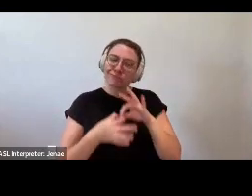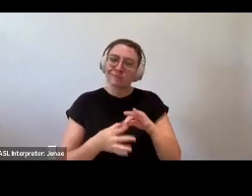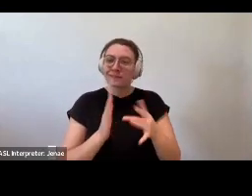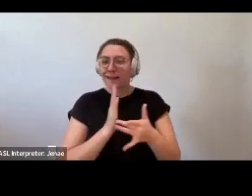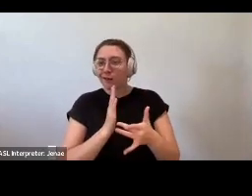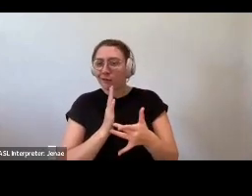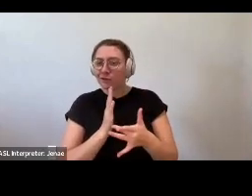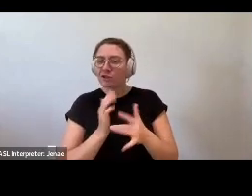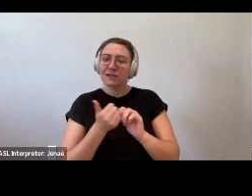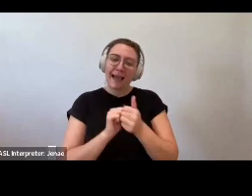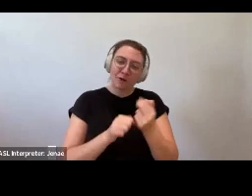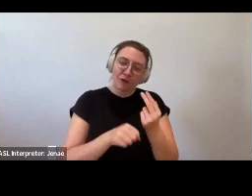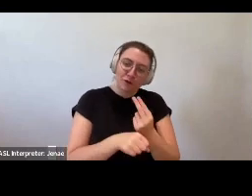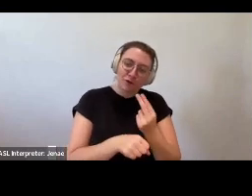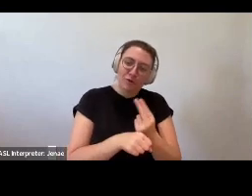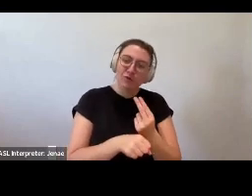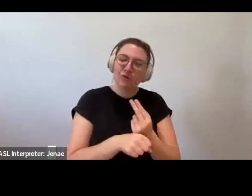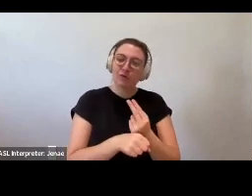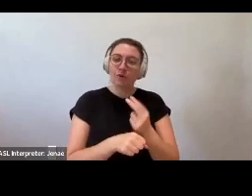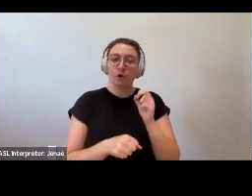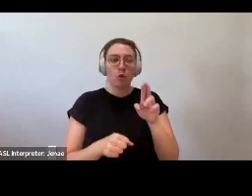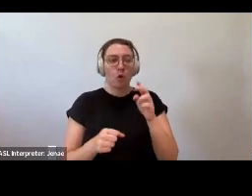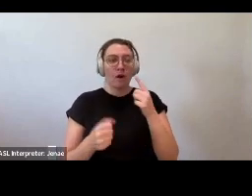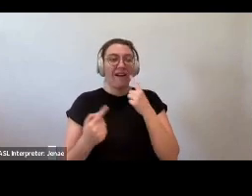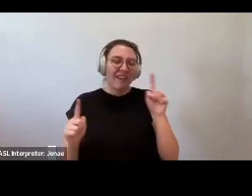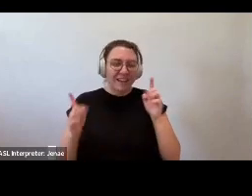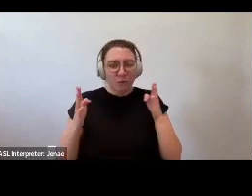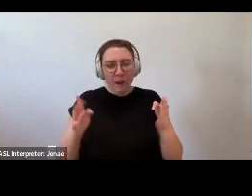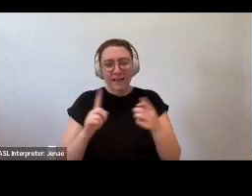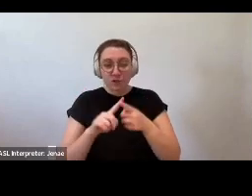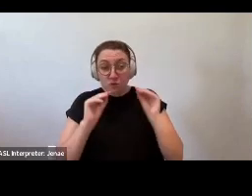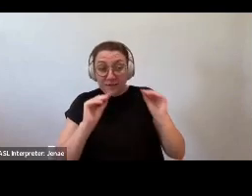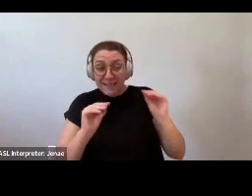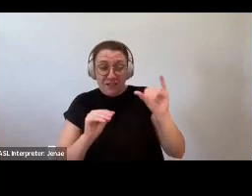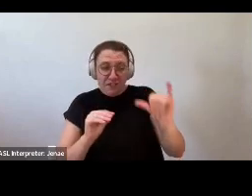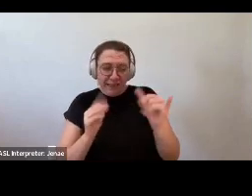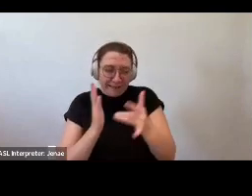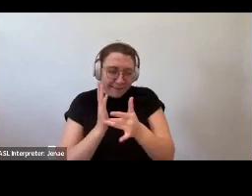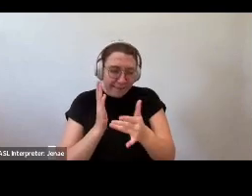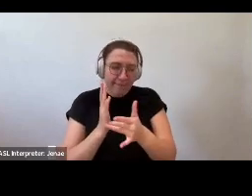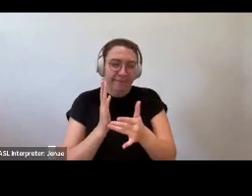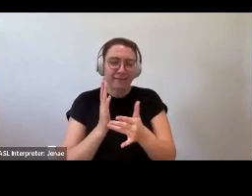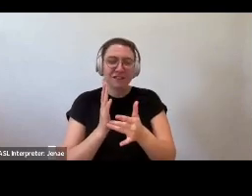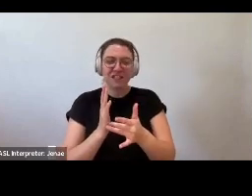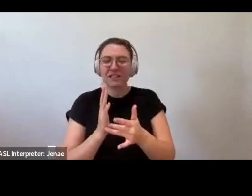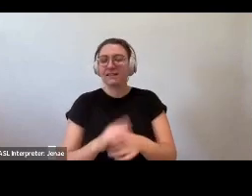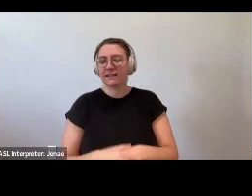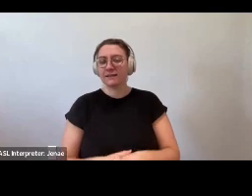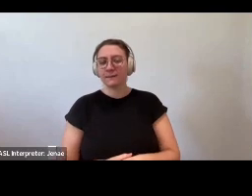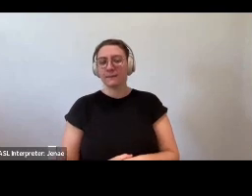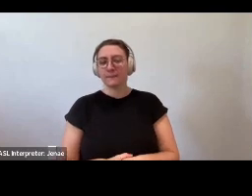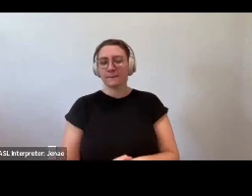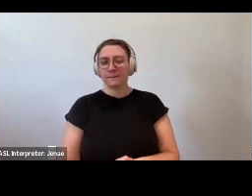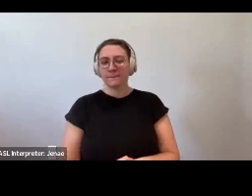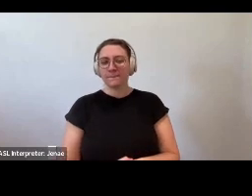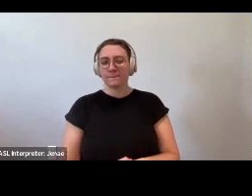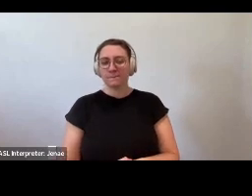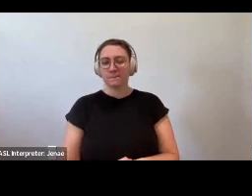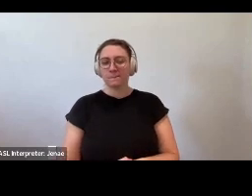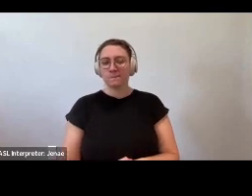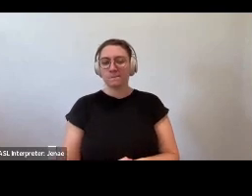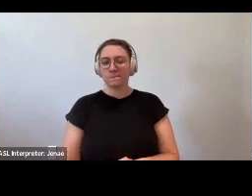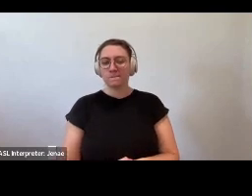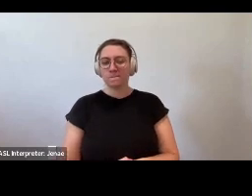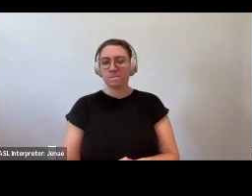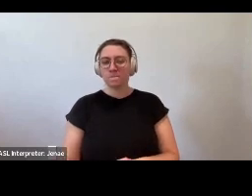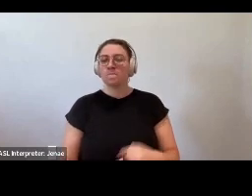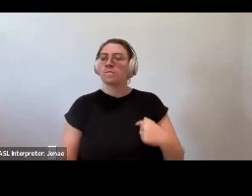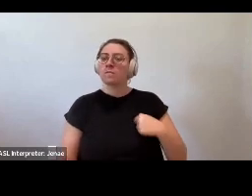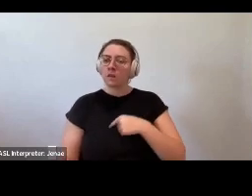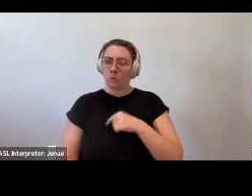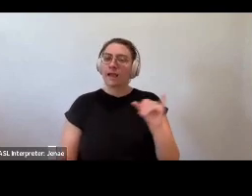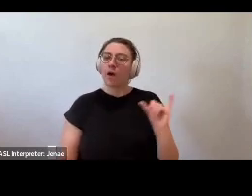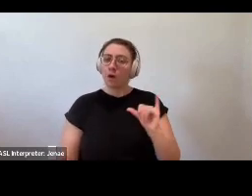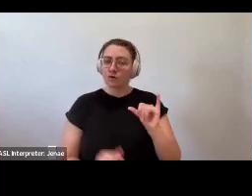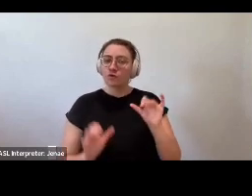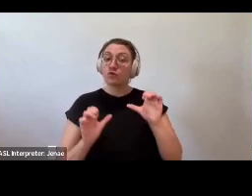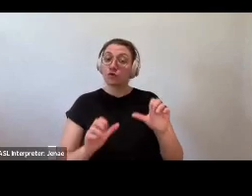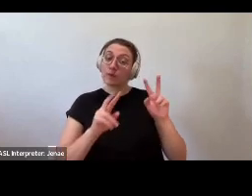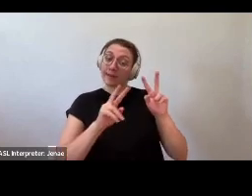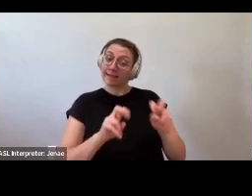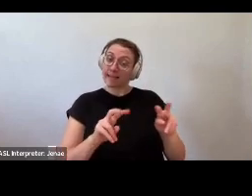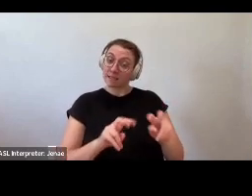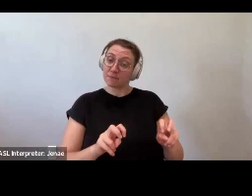, cómo usarla o maneras efectivas de enseñarla. Además, realizamos evaluaciones similares a las